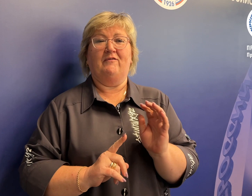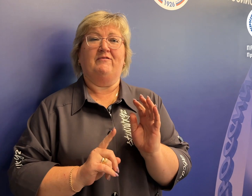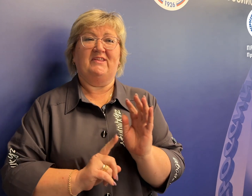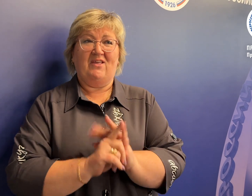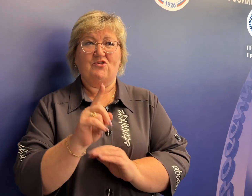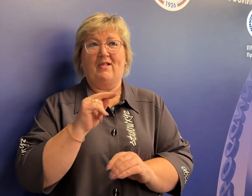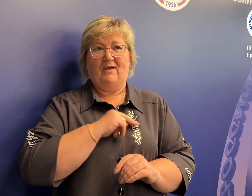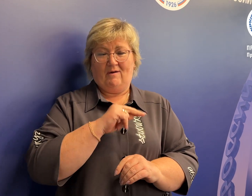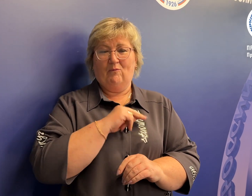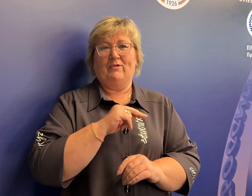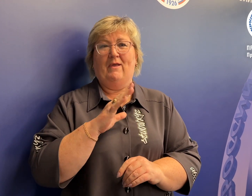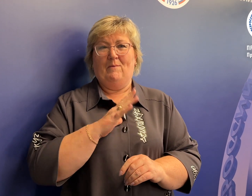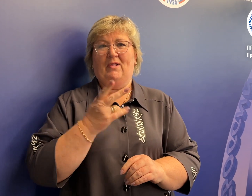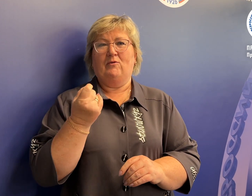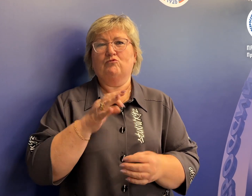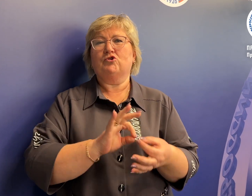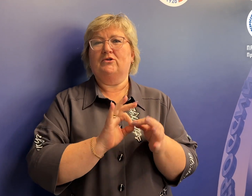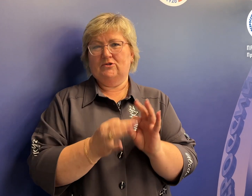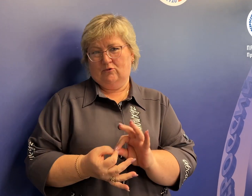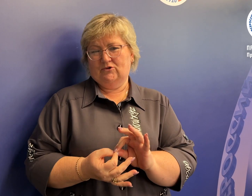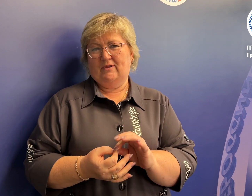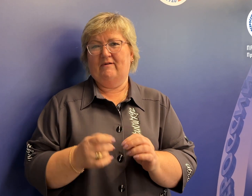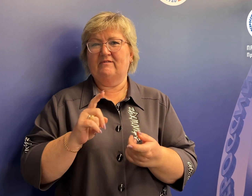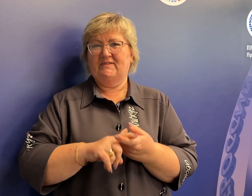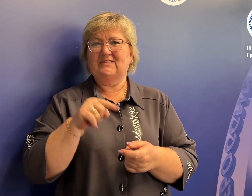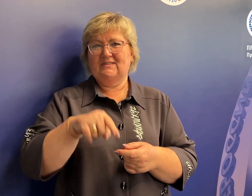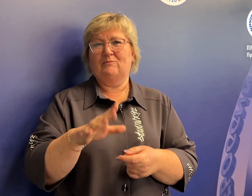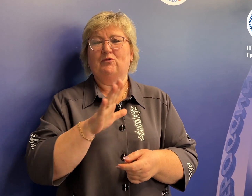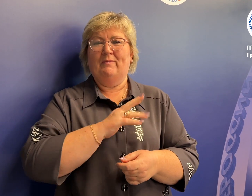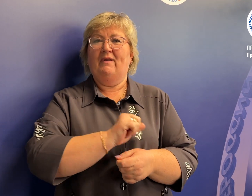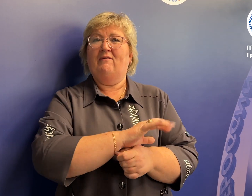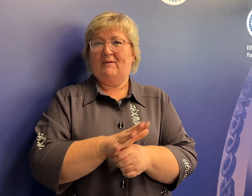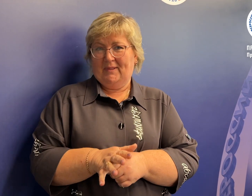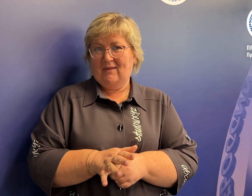В начале работы было немного сложно из-за пандемии COVID-19.